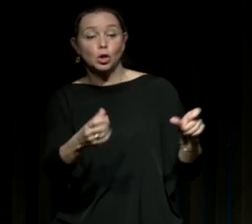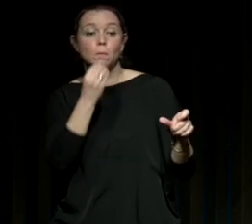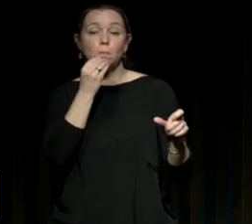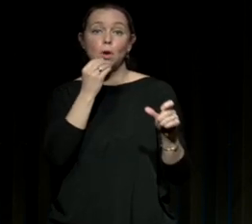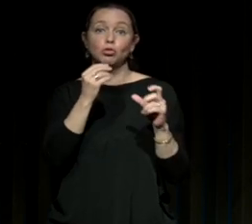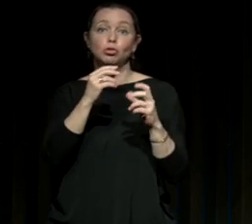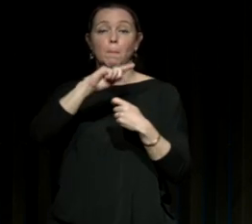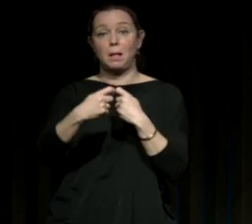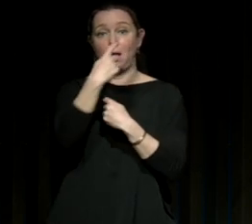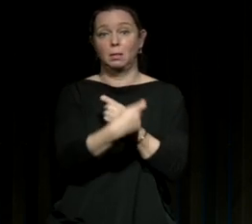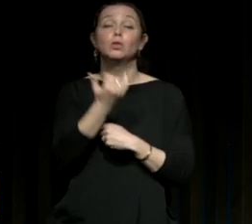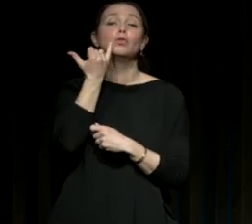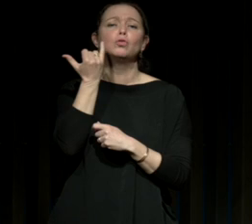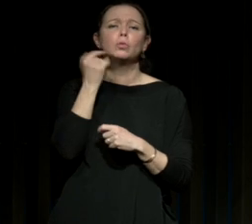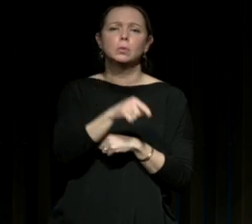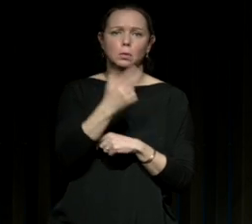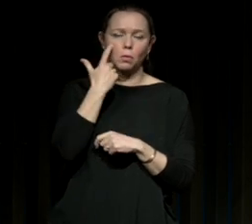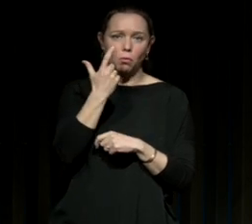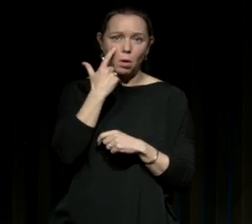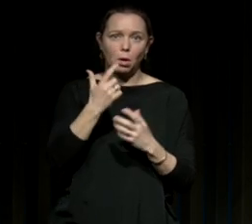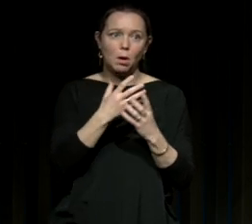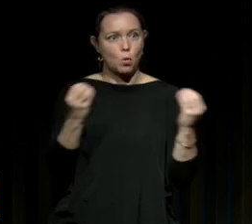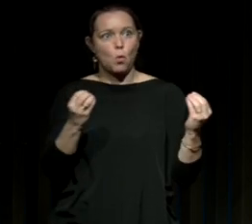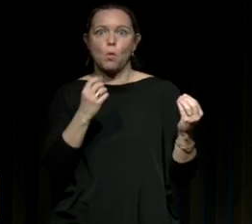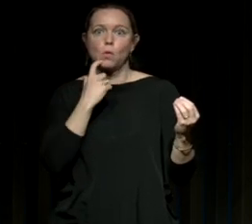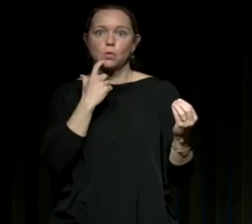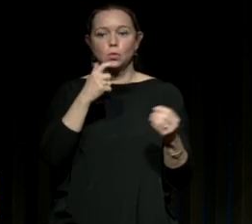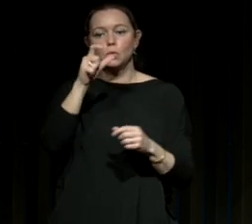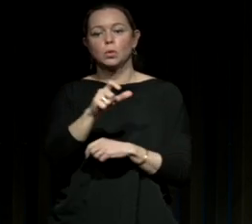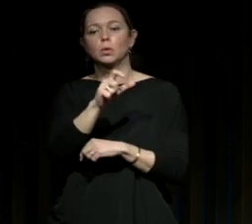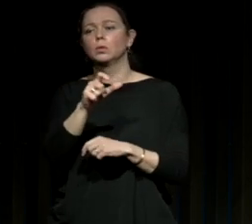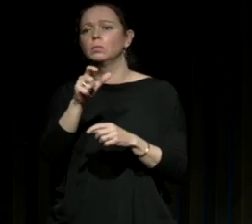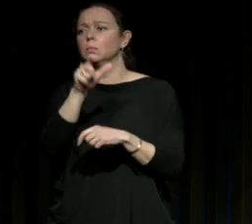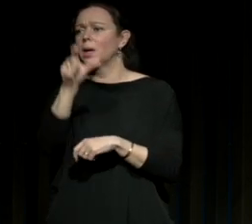jaune et vous voyez qui a une forte excursions glycémique chez le sujet 445 pas du tout chez